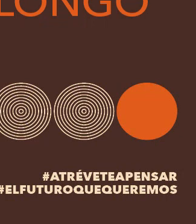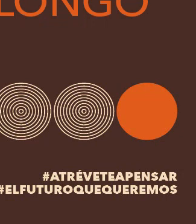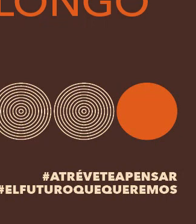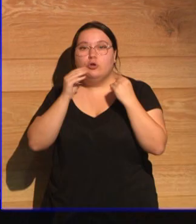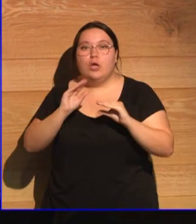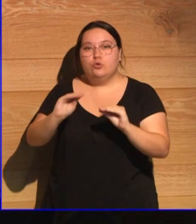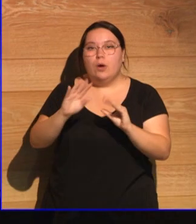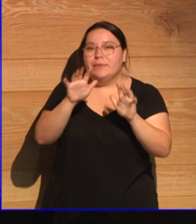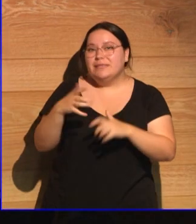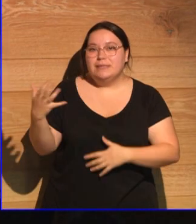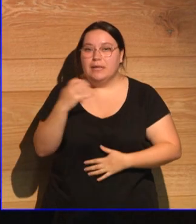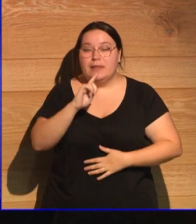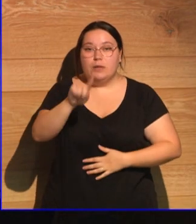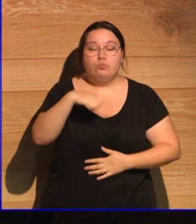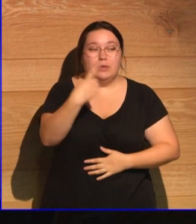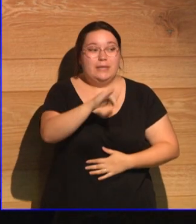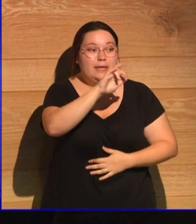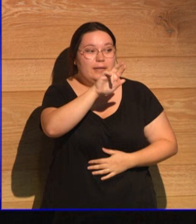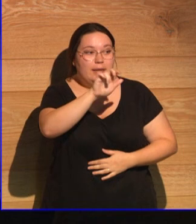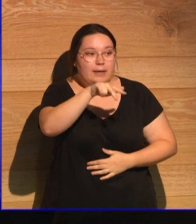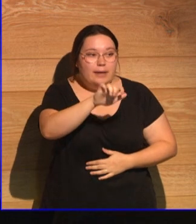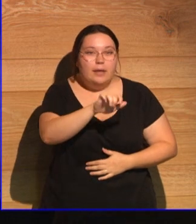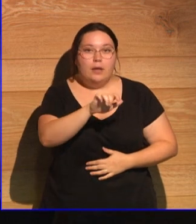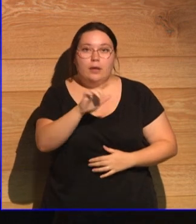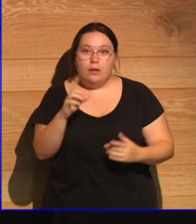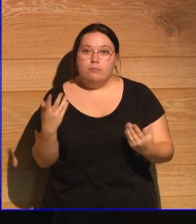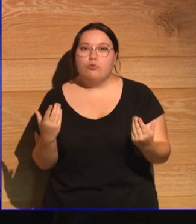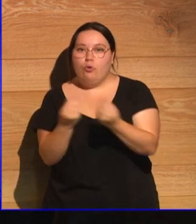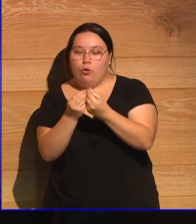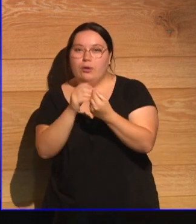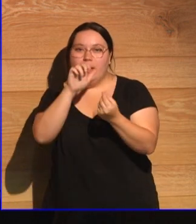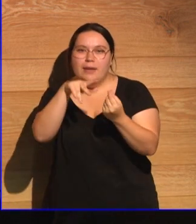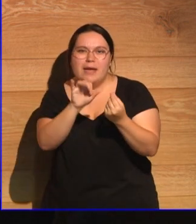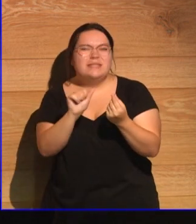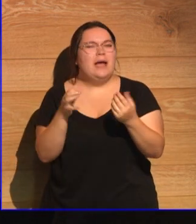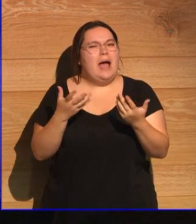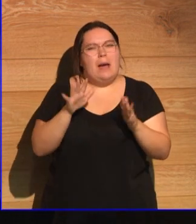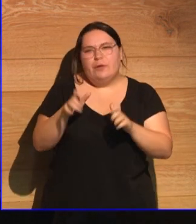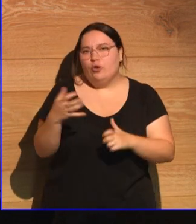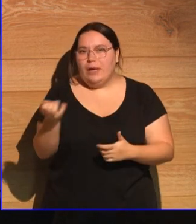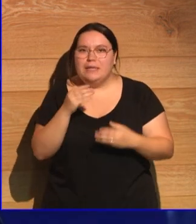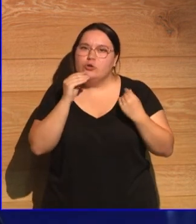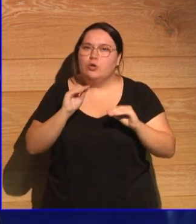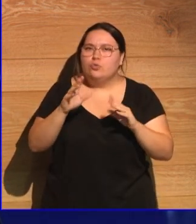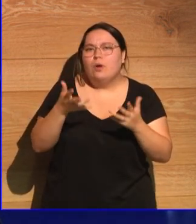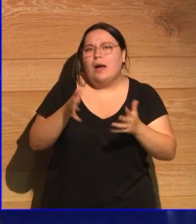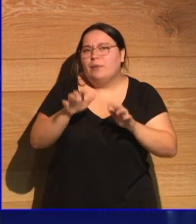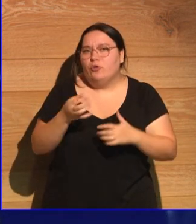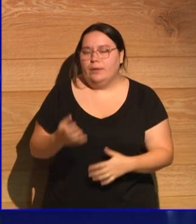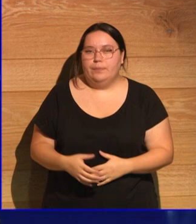¿Y después cómo Irene Vallejo se encontró también con Eneas? Y qué aprendió. ¿De su historia? Bueno, yo.